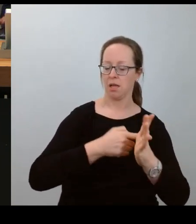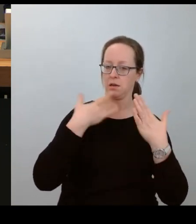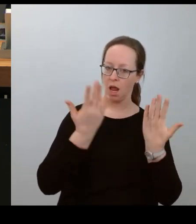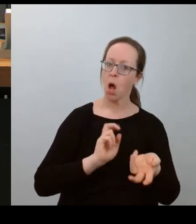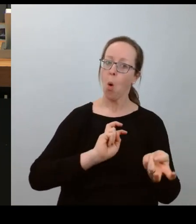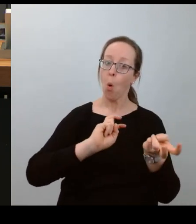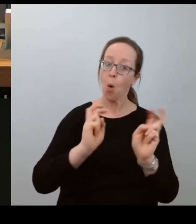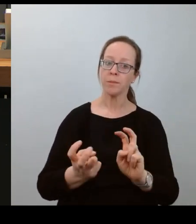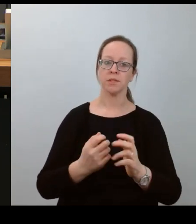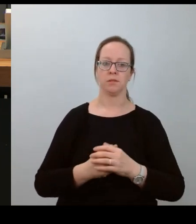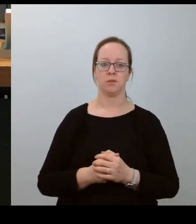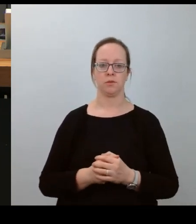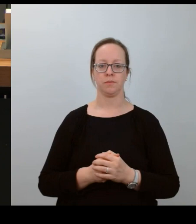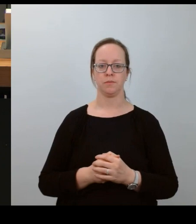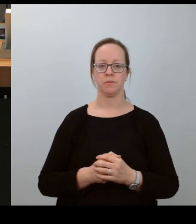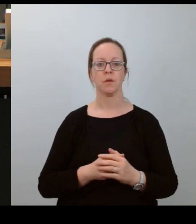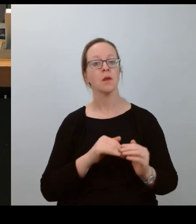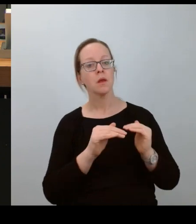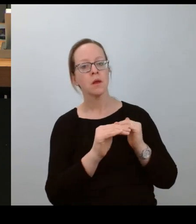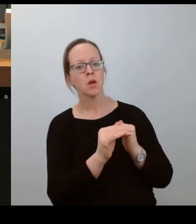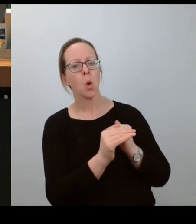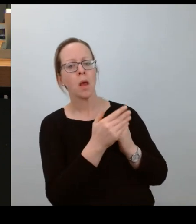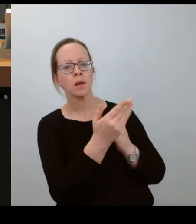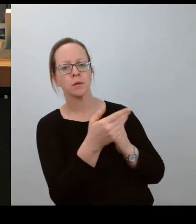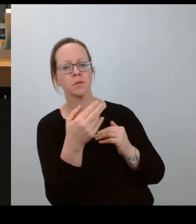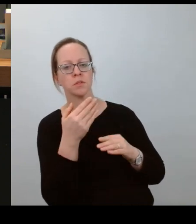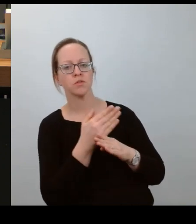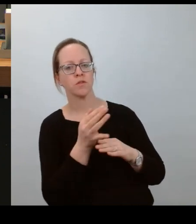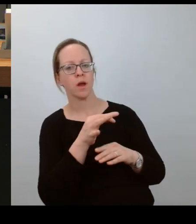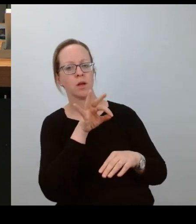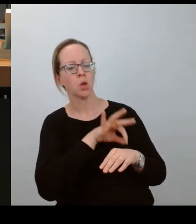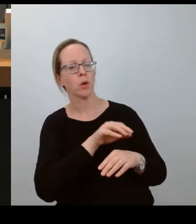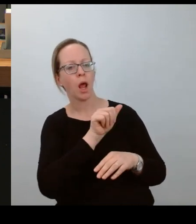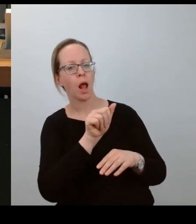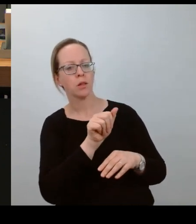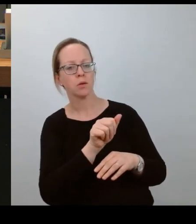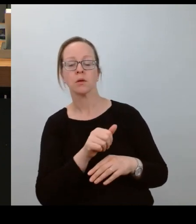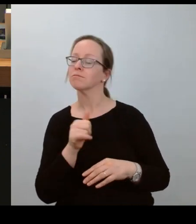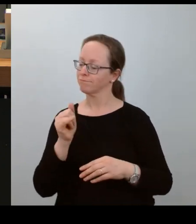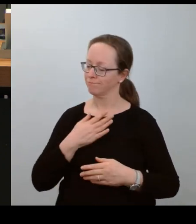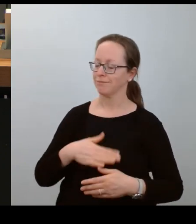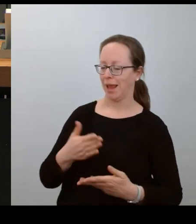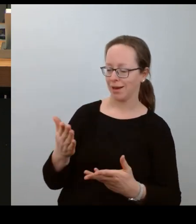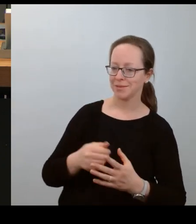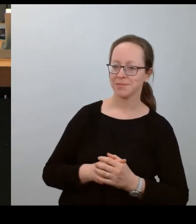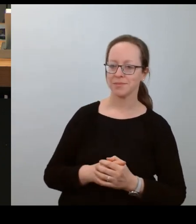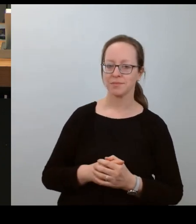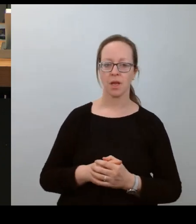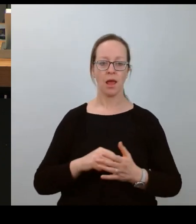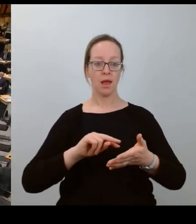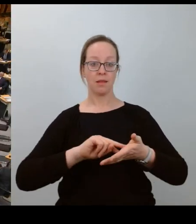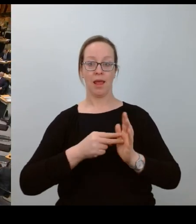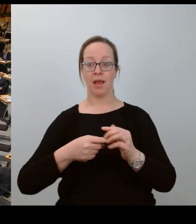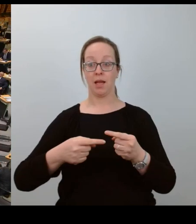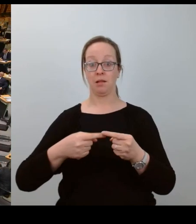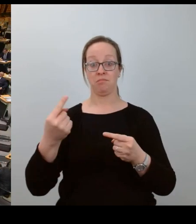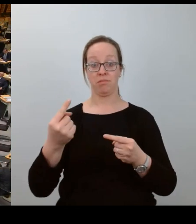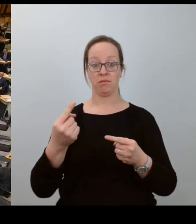Jetzt. (Rednerwechsel) Vielen Dank, Frau Präsidentin, Herr Evers. Könnten Sie mir bitte sagen, weil Sie gesagt